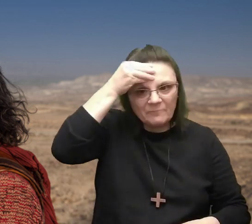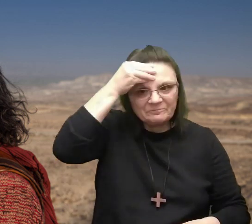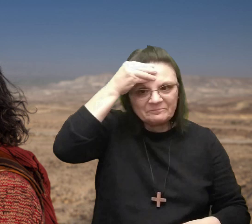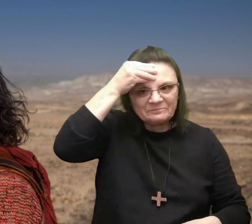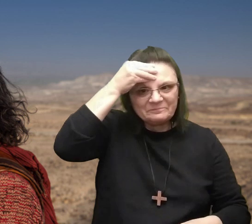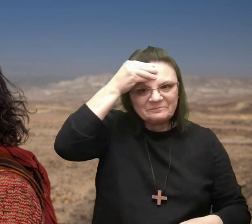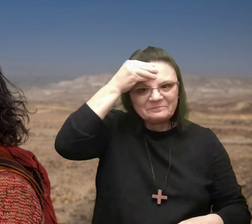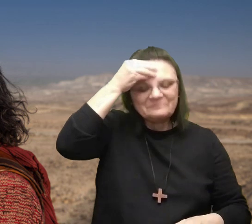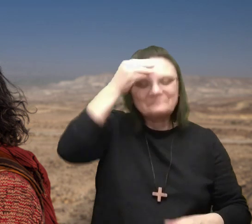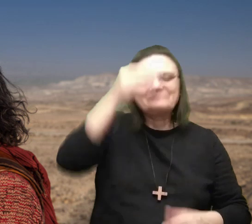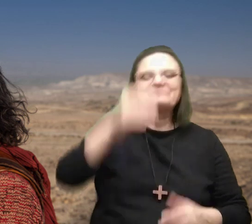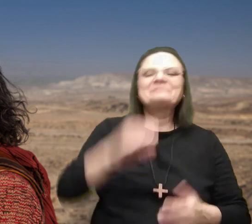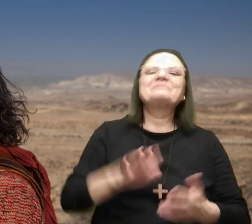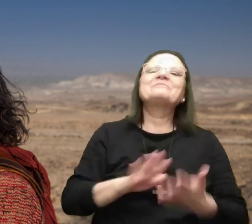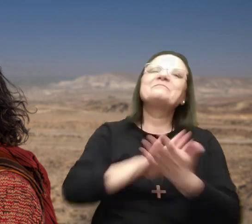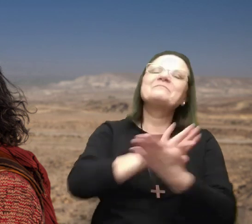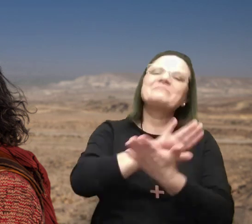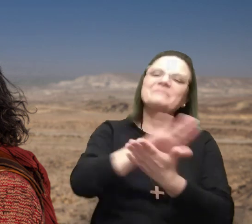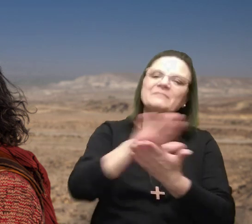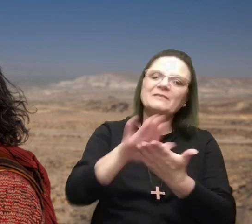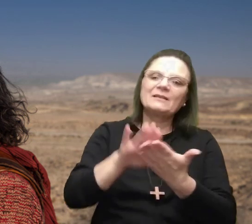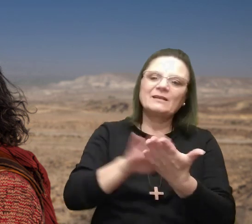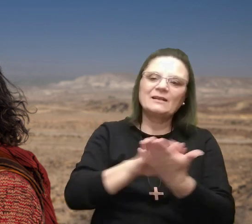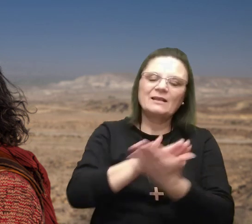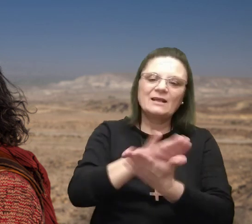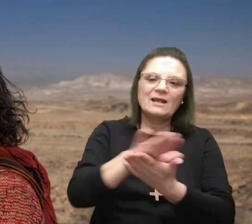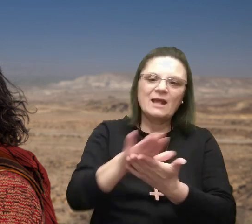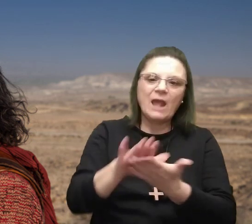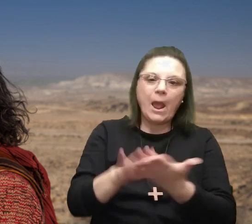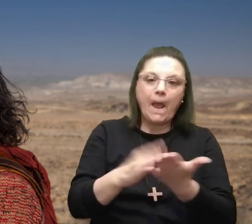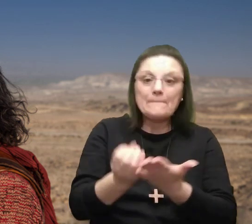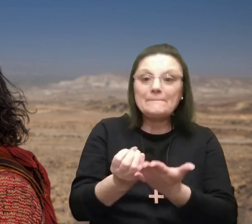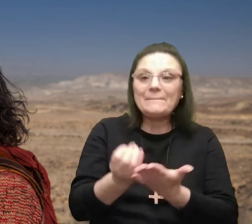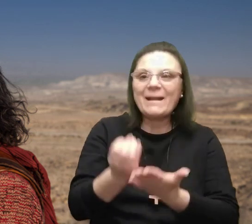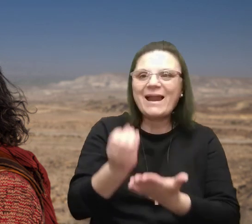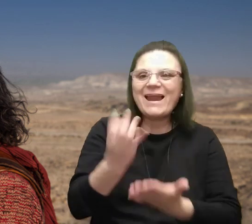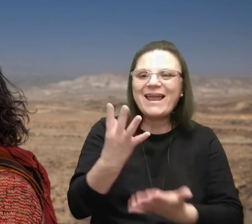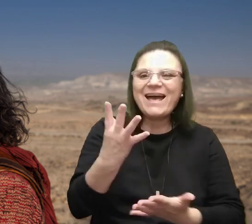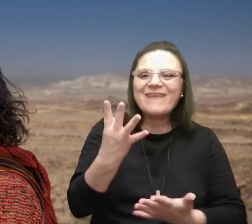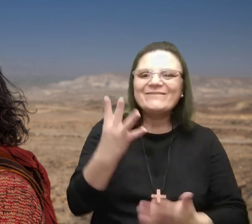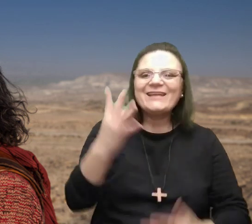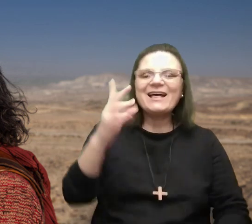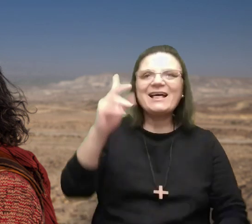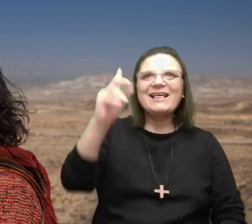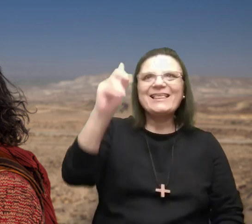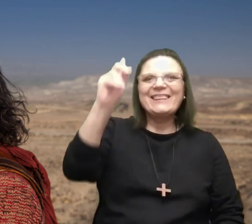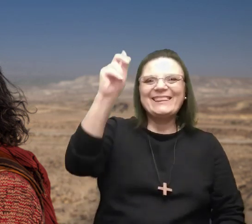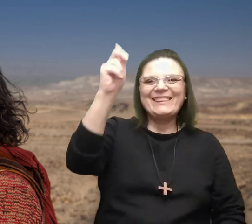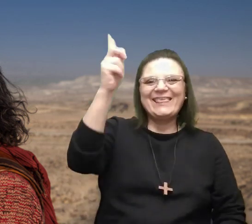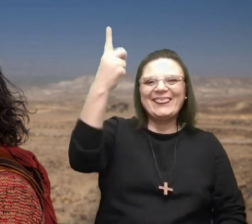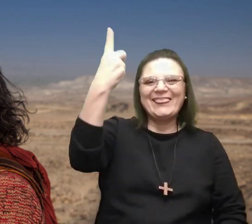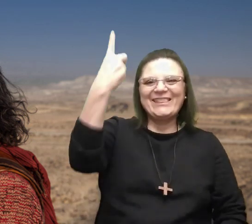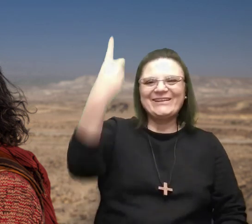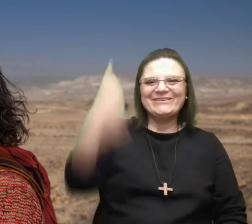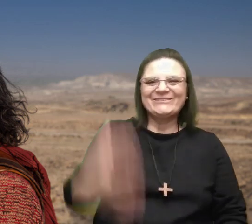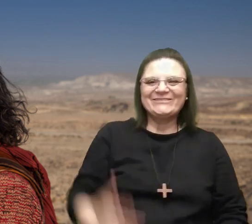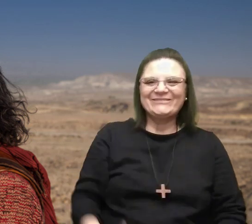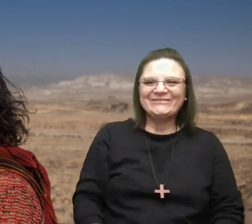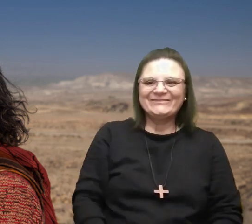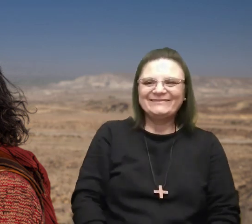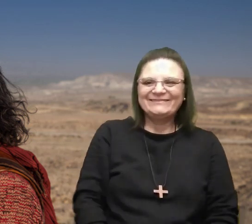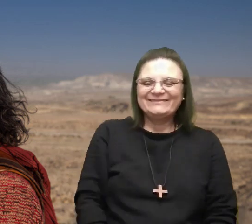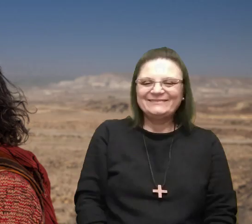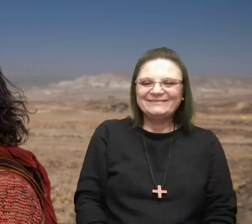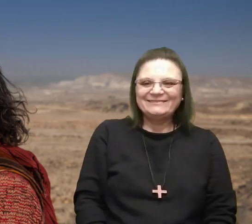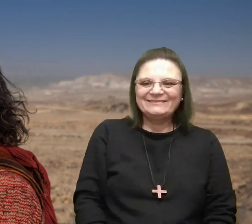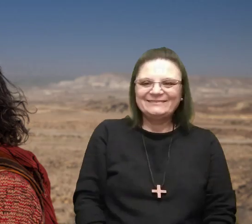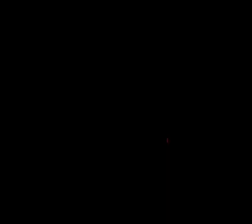en tu memoria». Palabra de Dios.